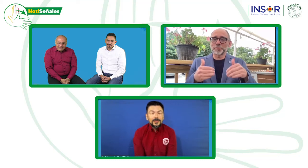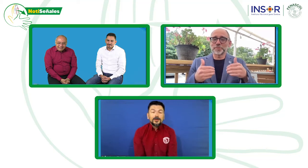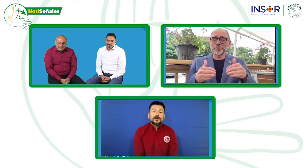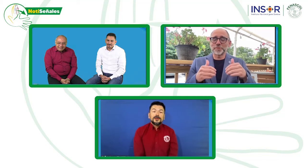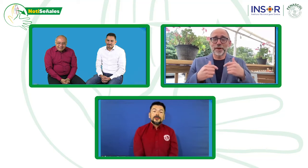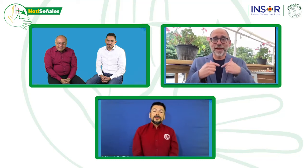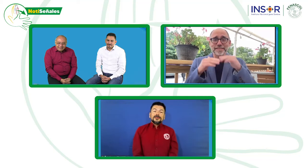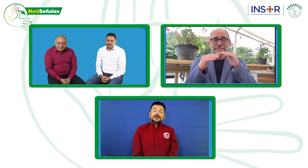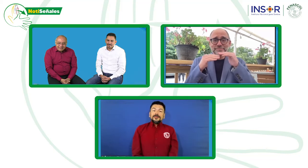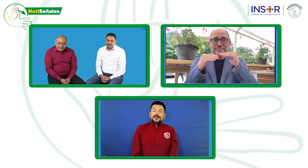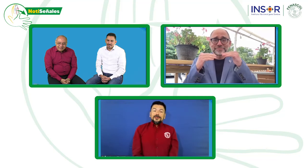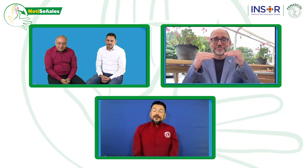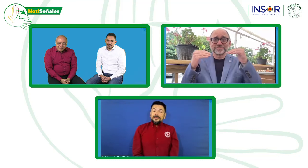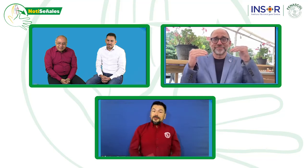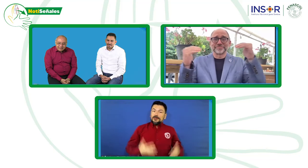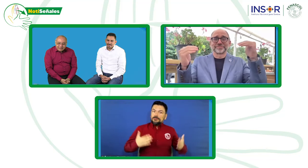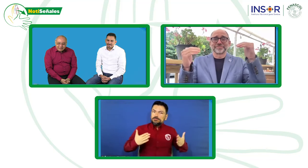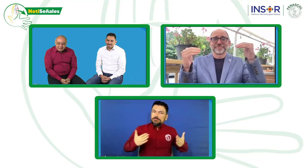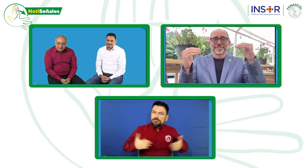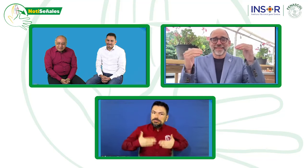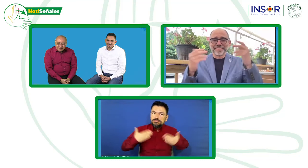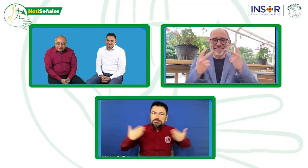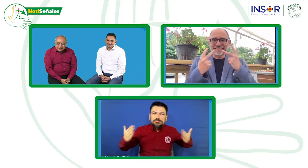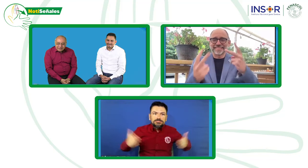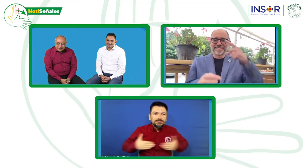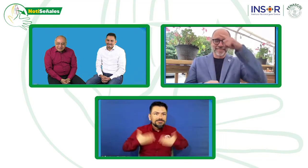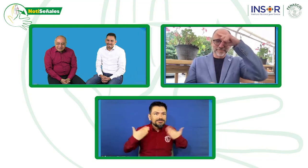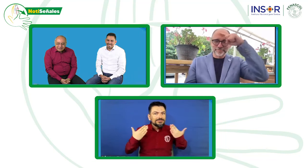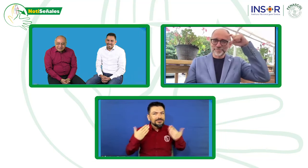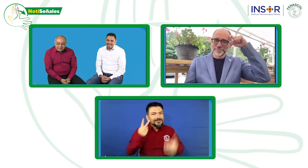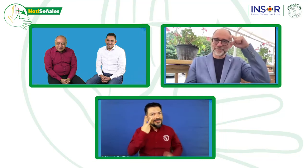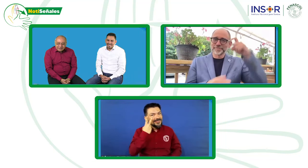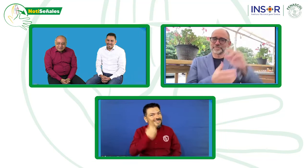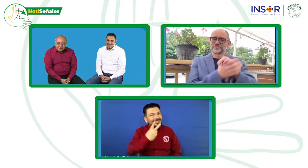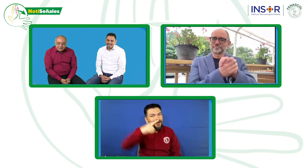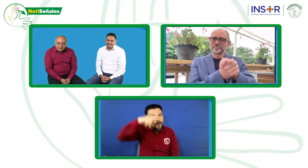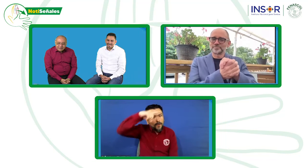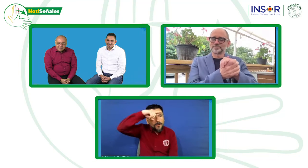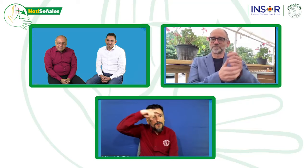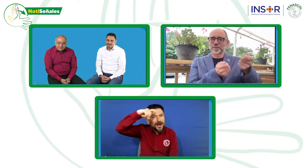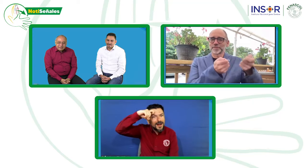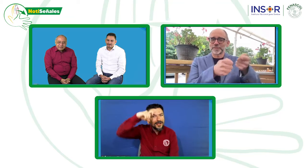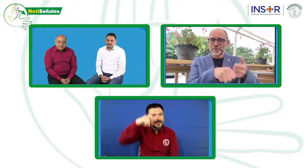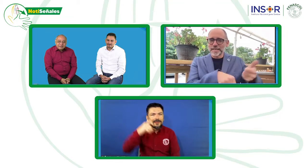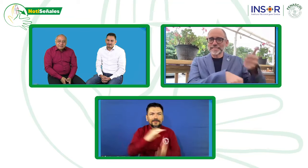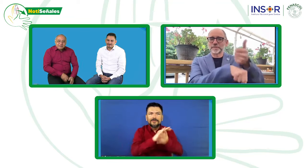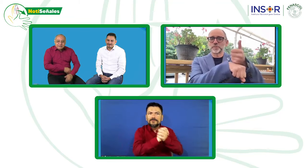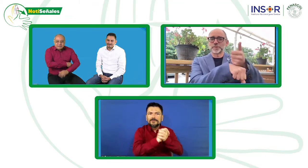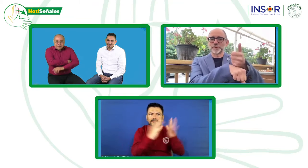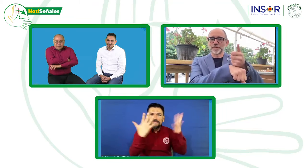INSOR ¿Cómo te sientes ver este